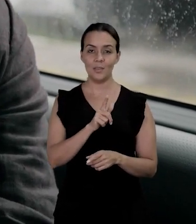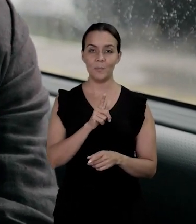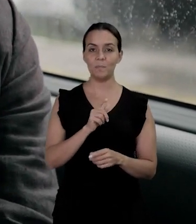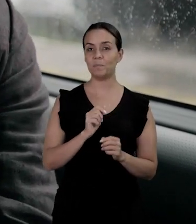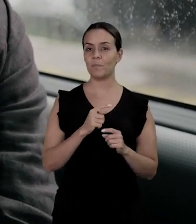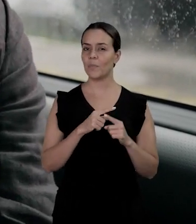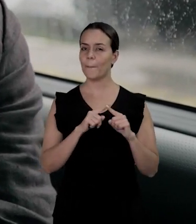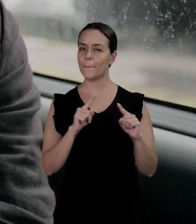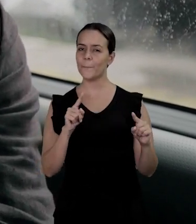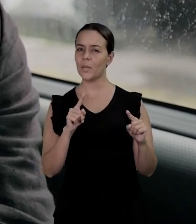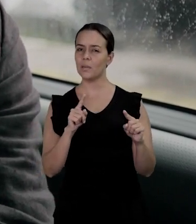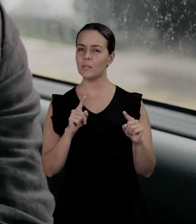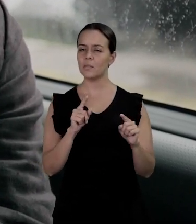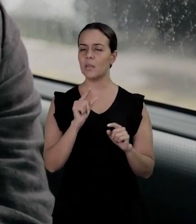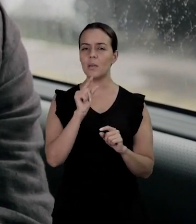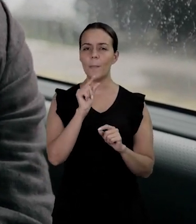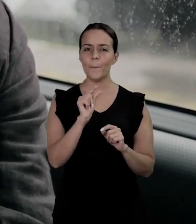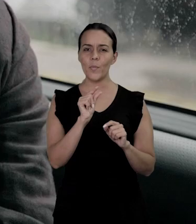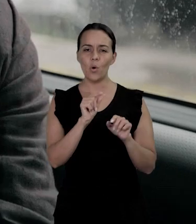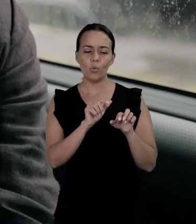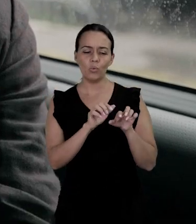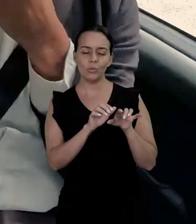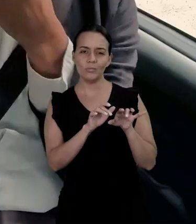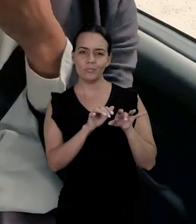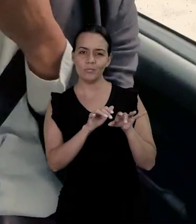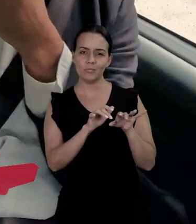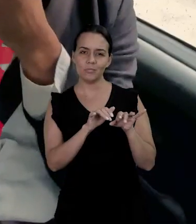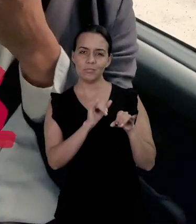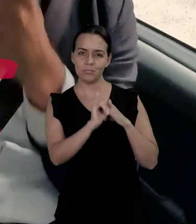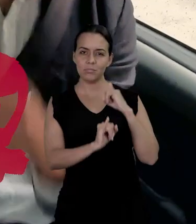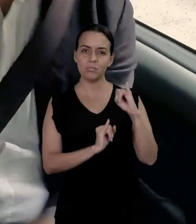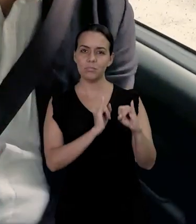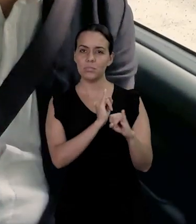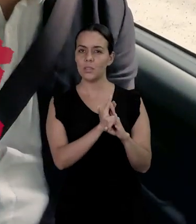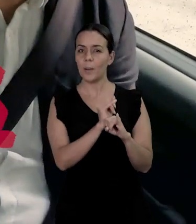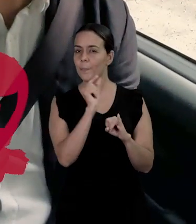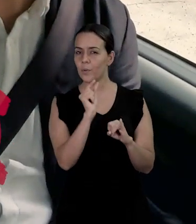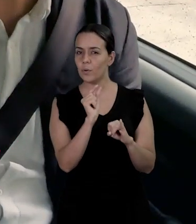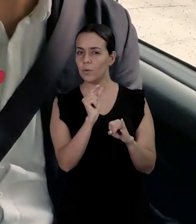mas ela ainda era pouco digitalizada. Mas foi gigantesca a mudança,